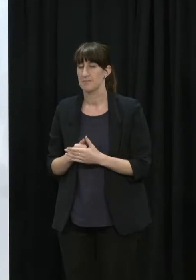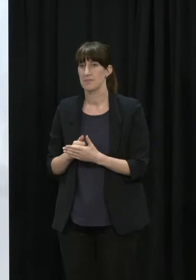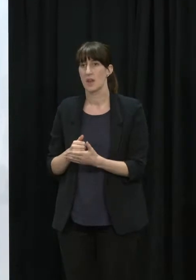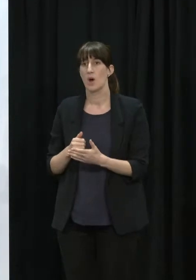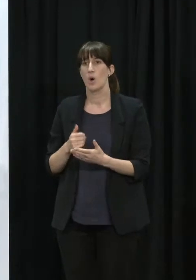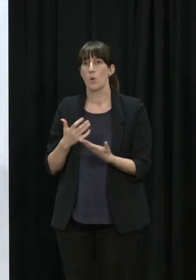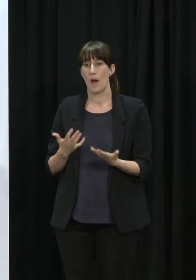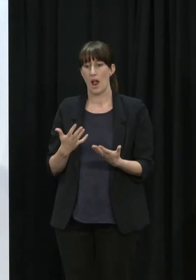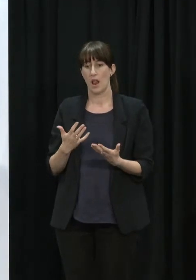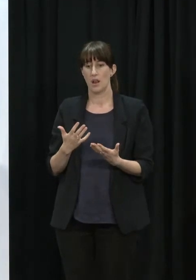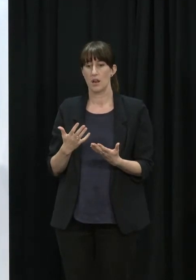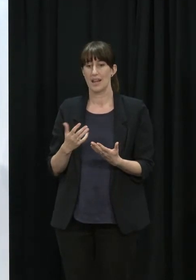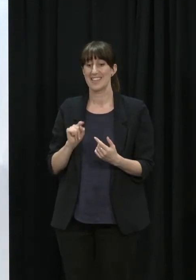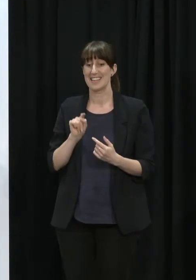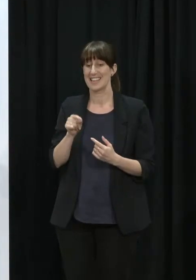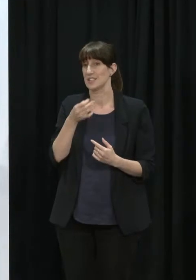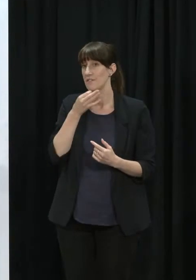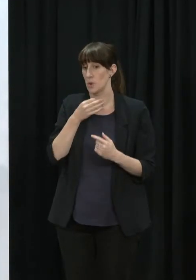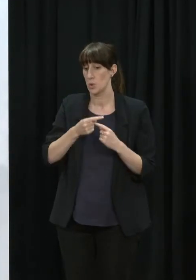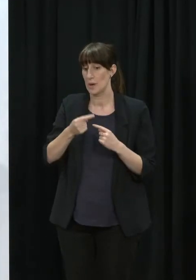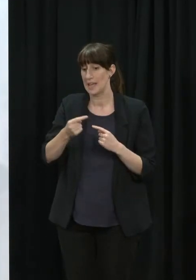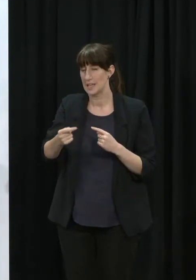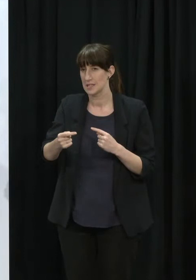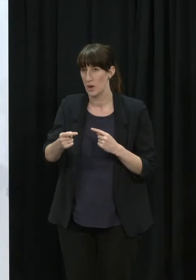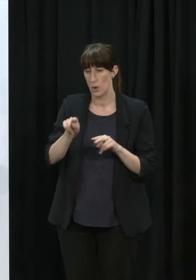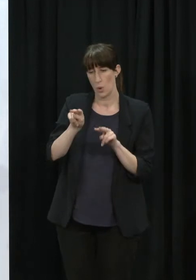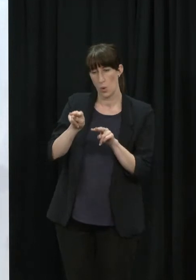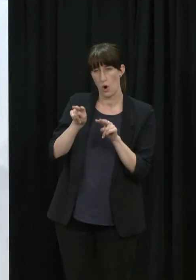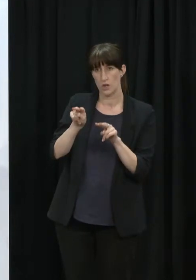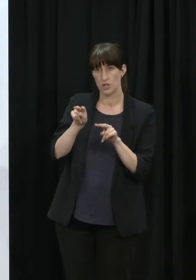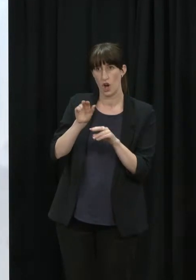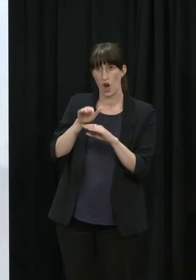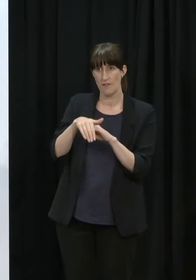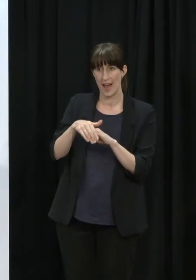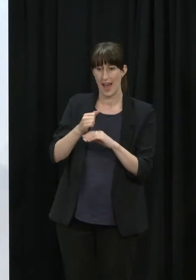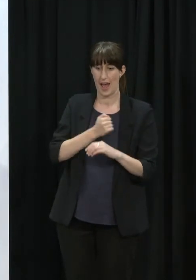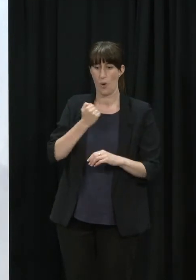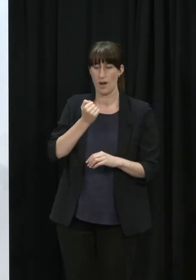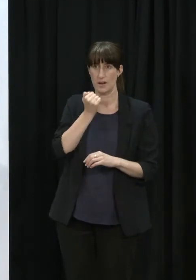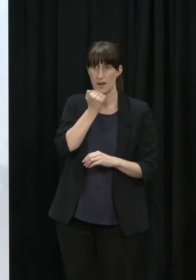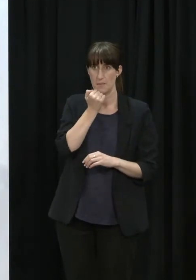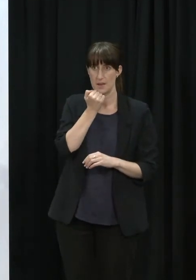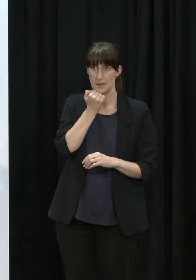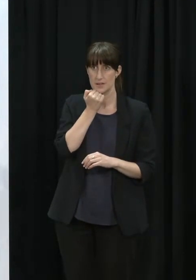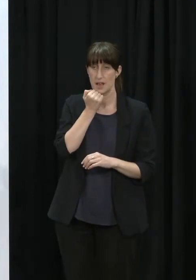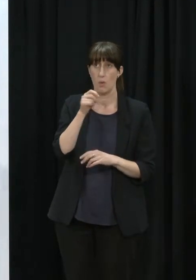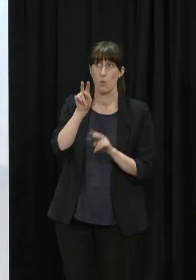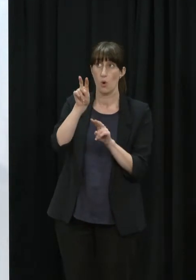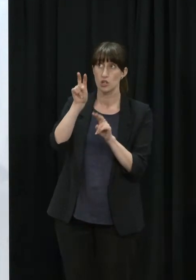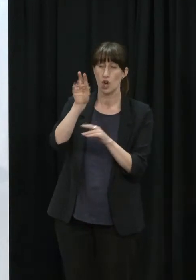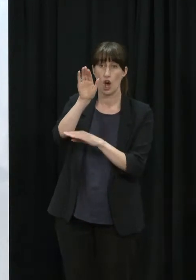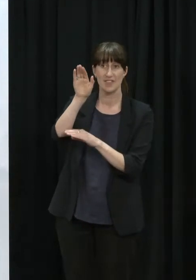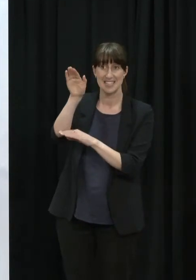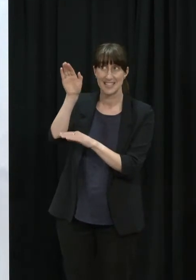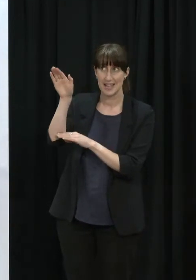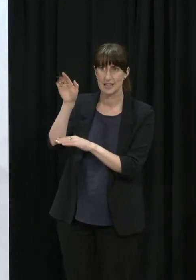tatou e ara e rua pota o.